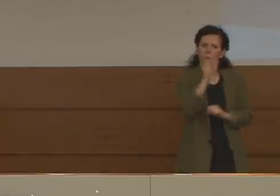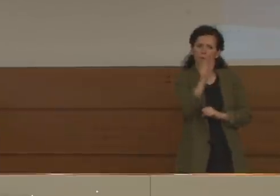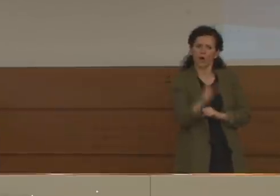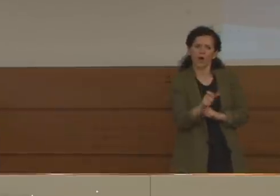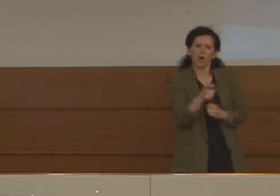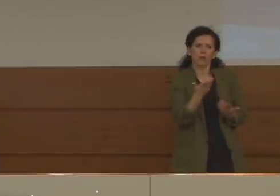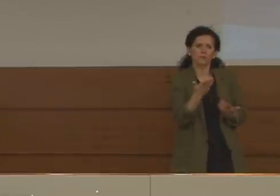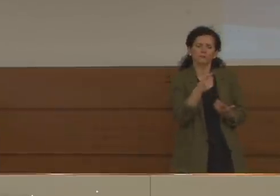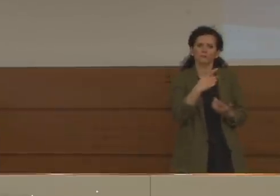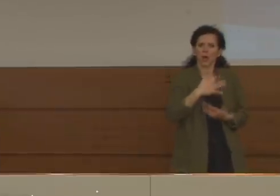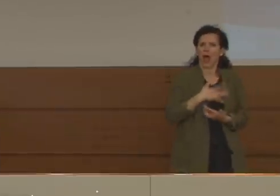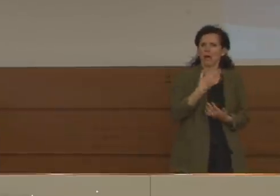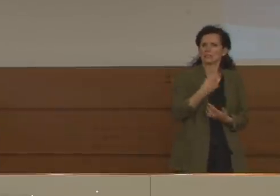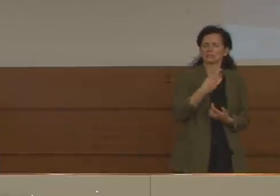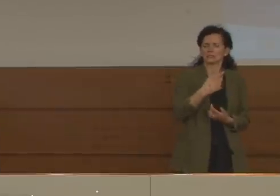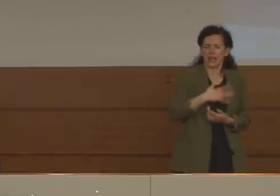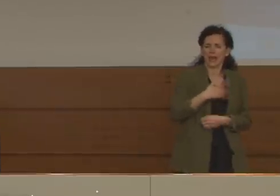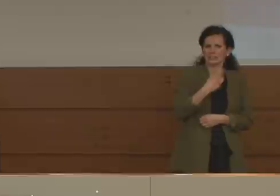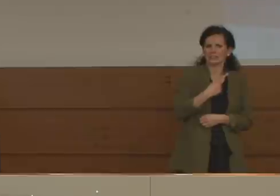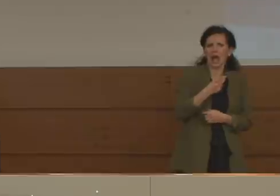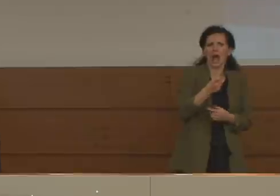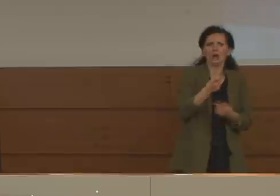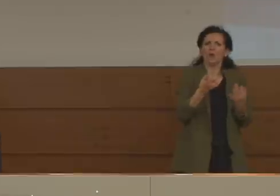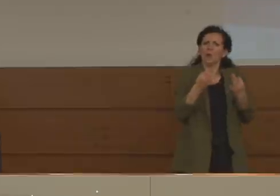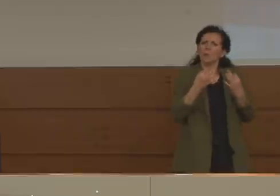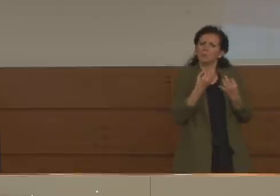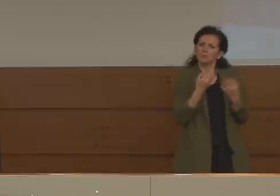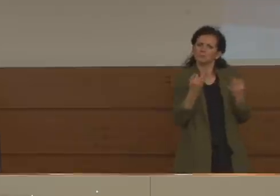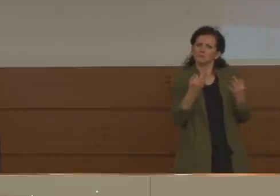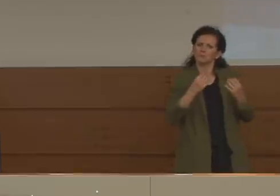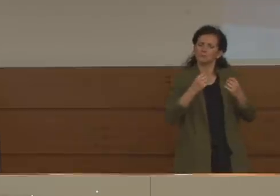Il vero problema è di trovare i fragili. Il laboratorio di epidemiologia